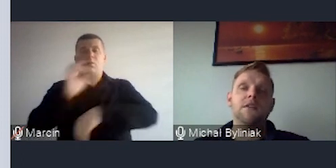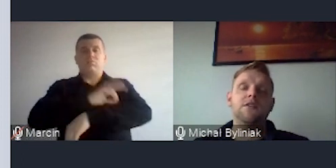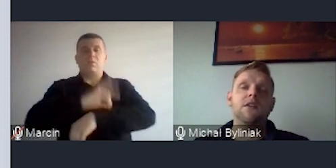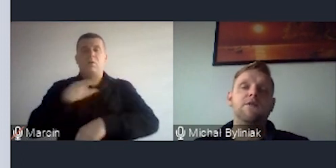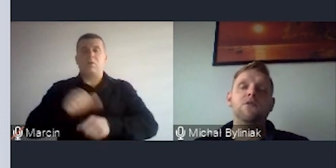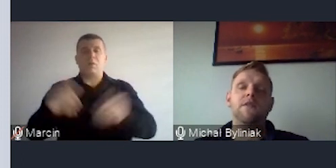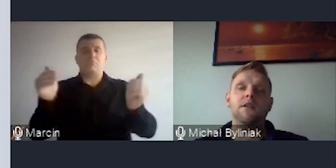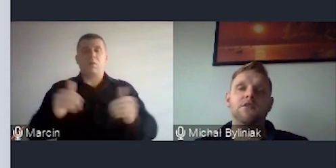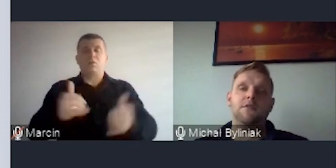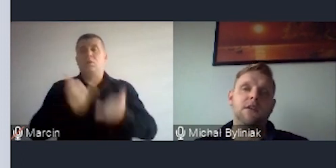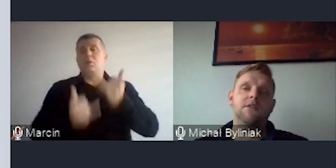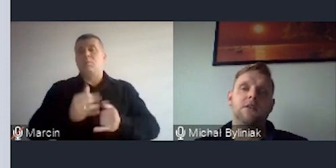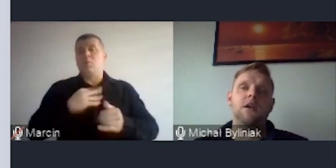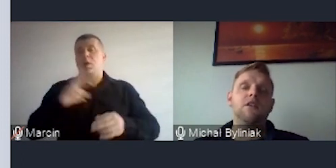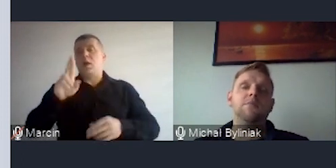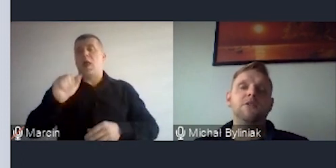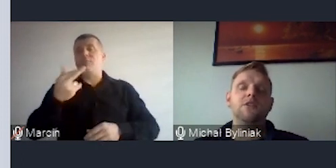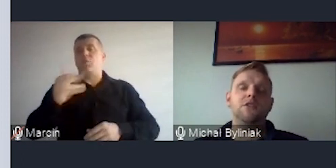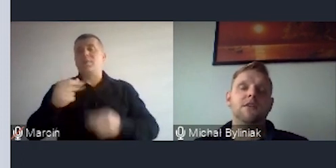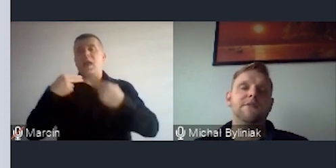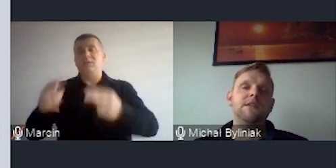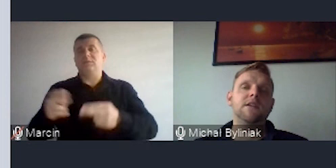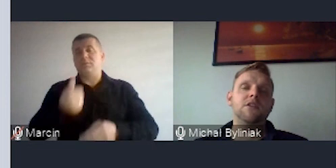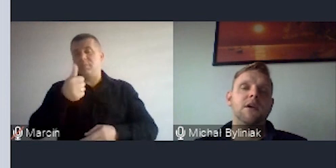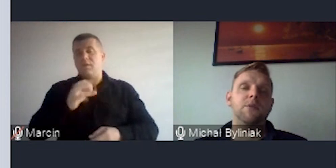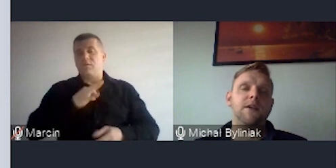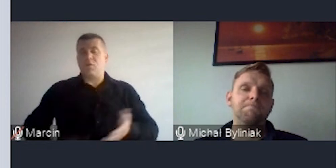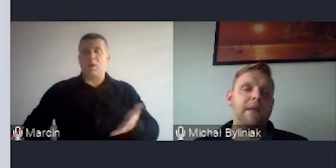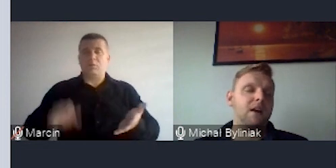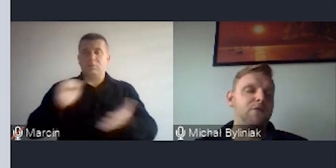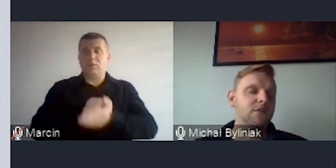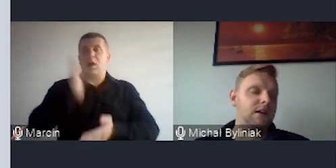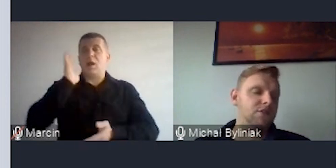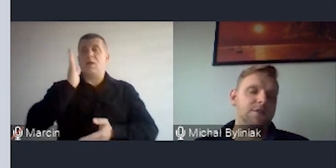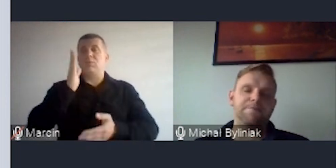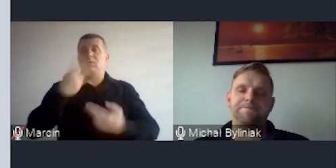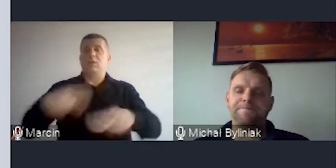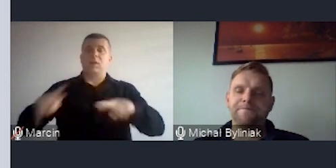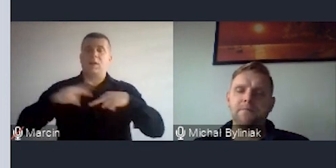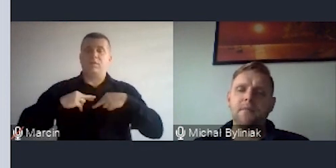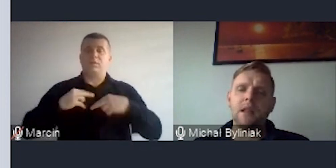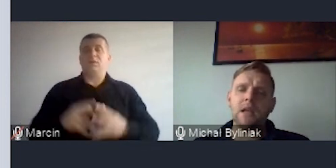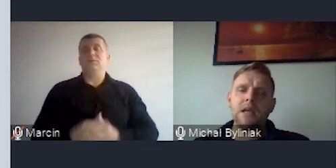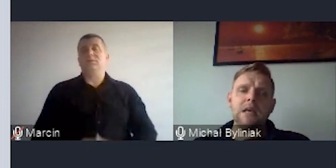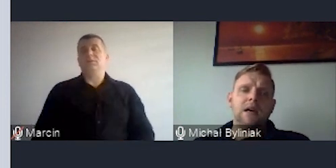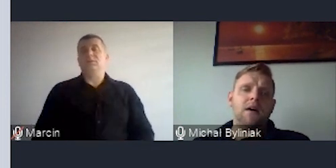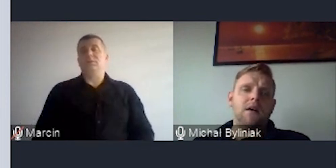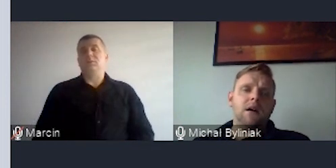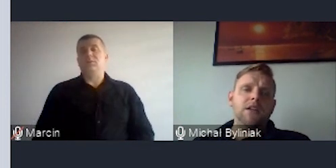jeśli refundowaliście wydatki, czyli ponieśliście je z własnej kieszeni, a później refundowaliście.